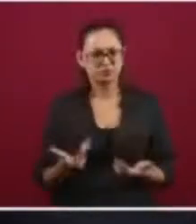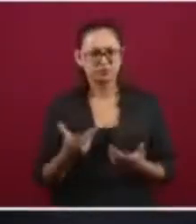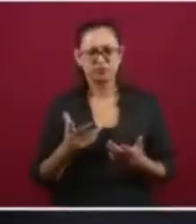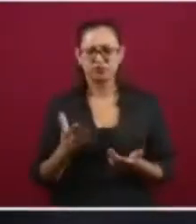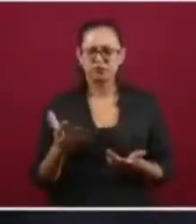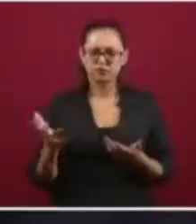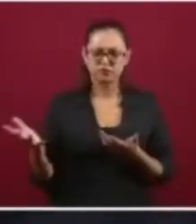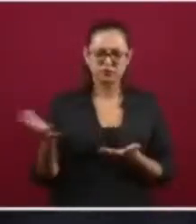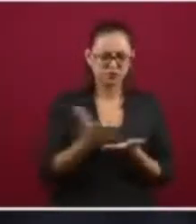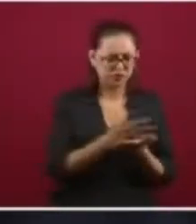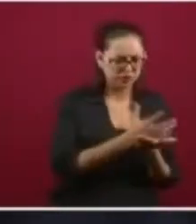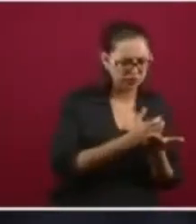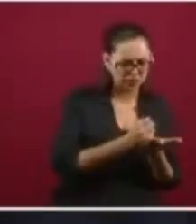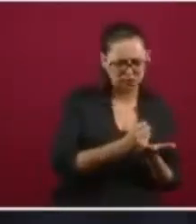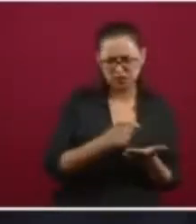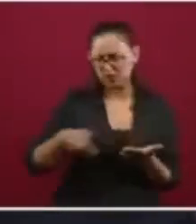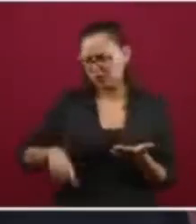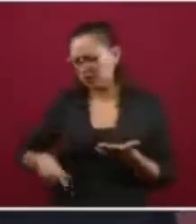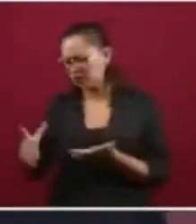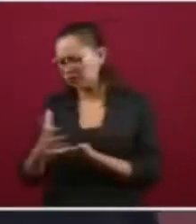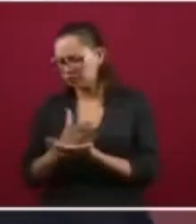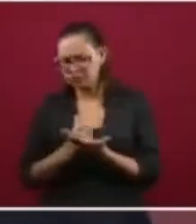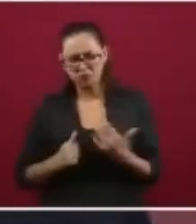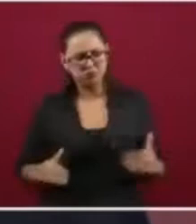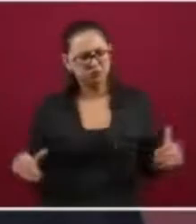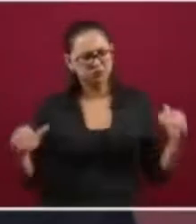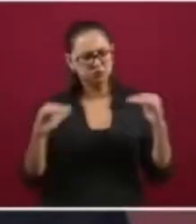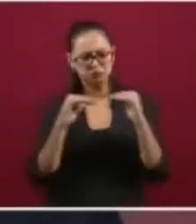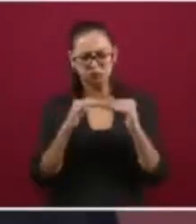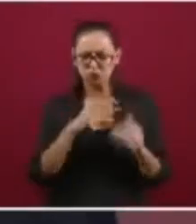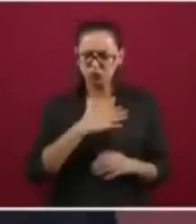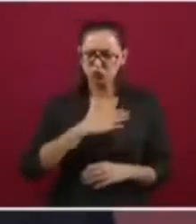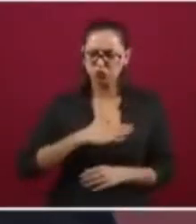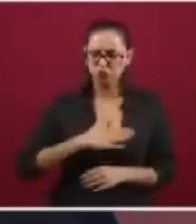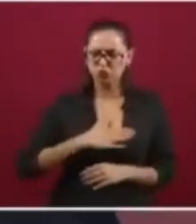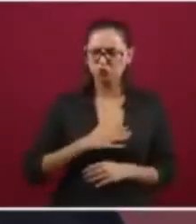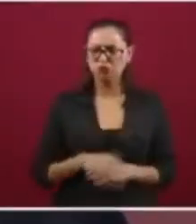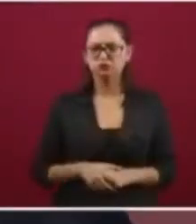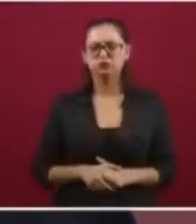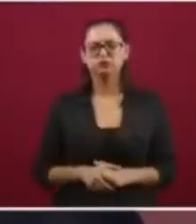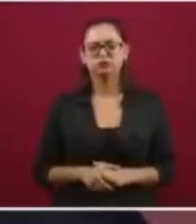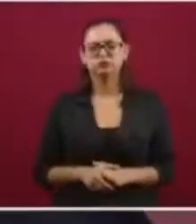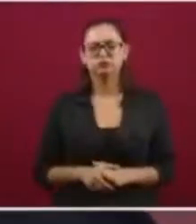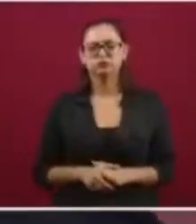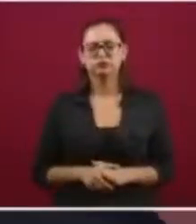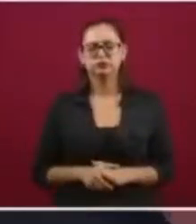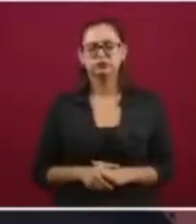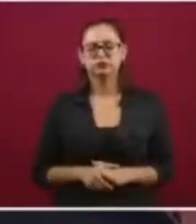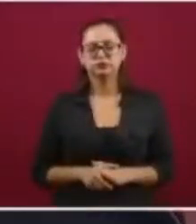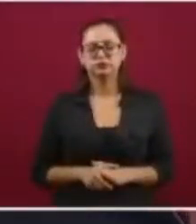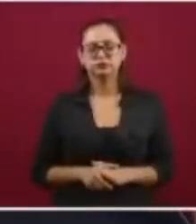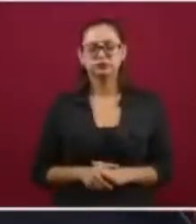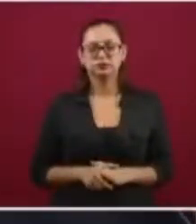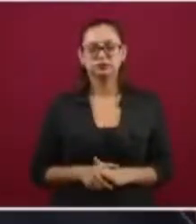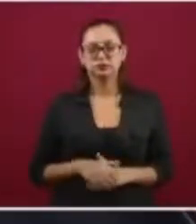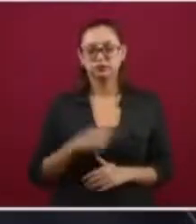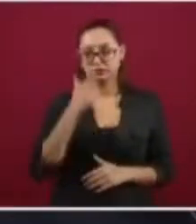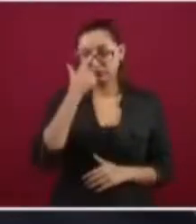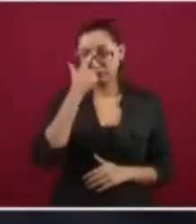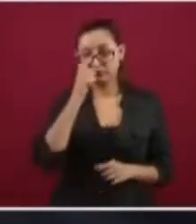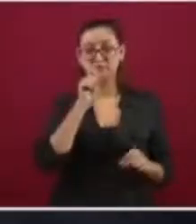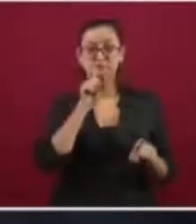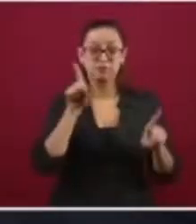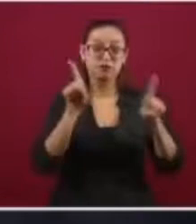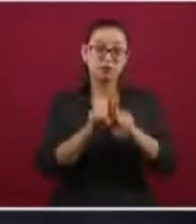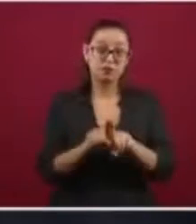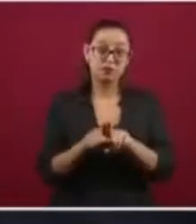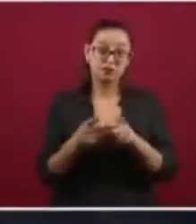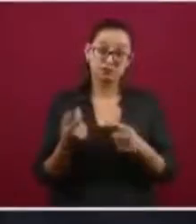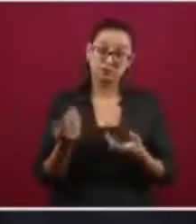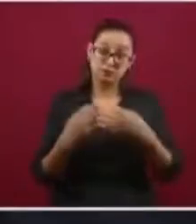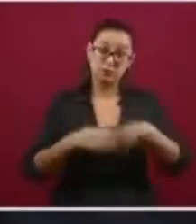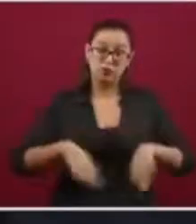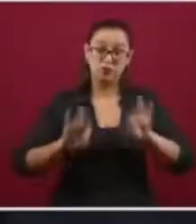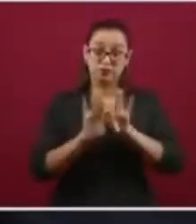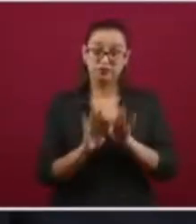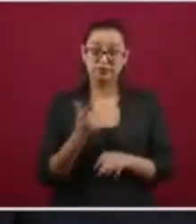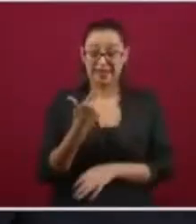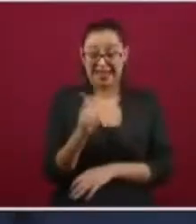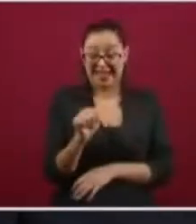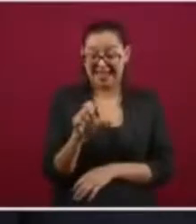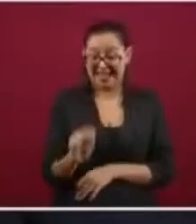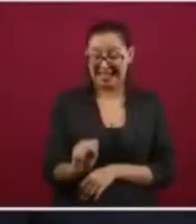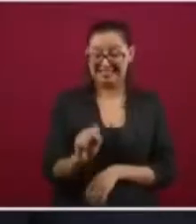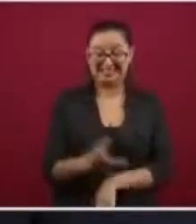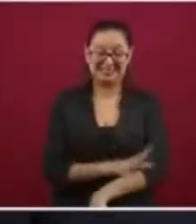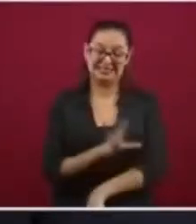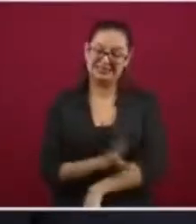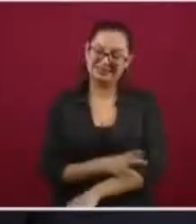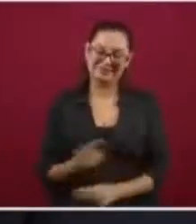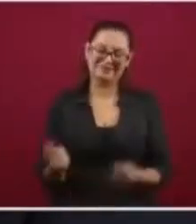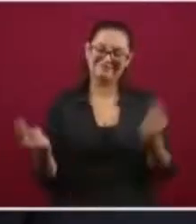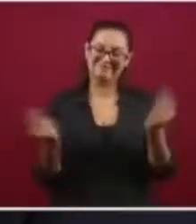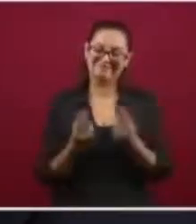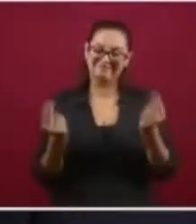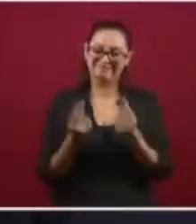No sólo es eso, sino también que podamos contar con gas para el desarrollo del país.